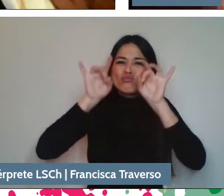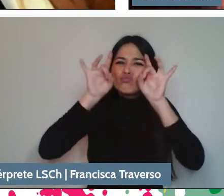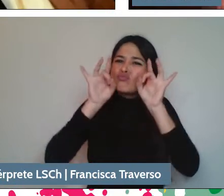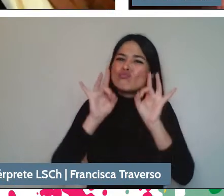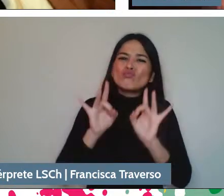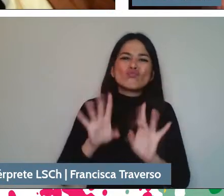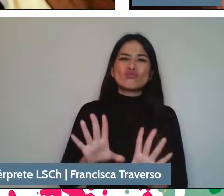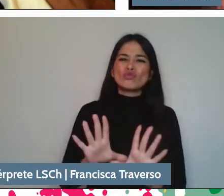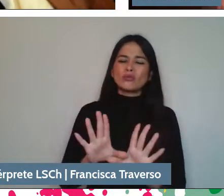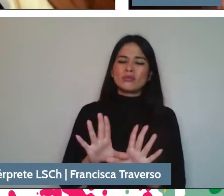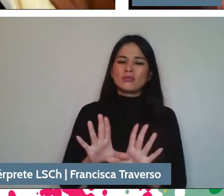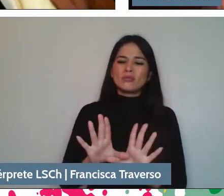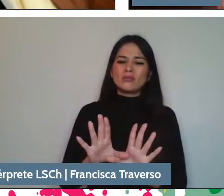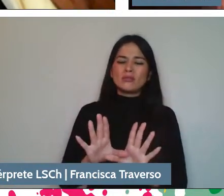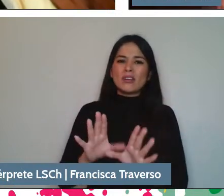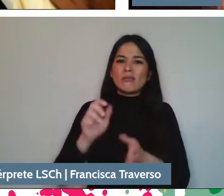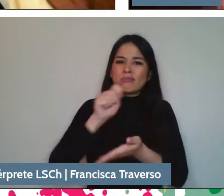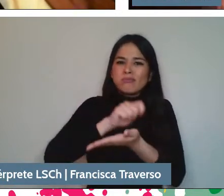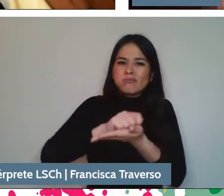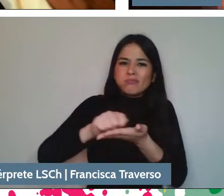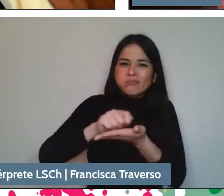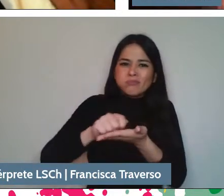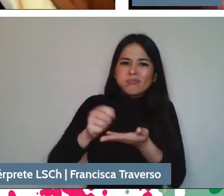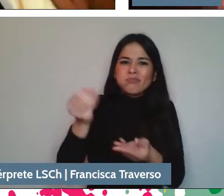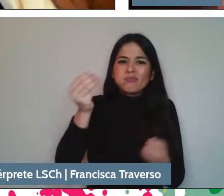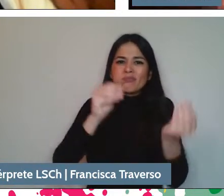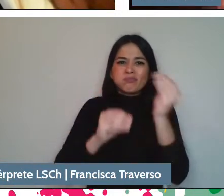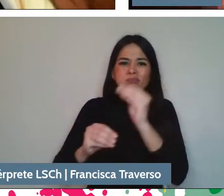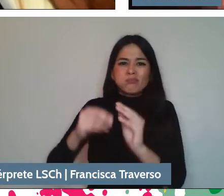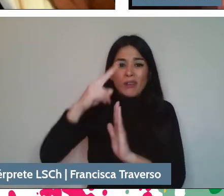desde las particularidades de ser una artista mujer,